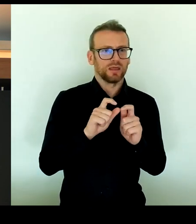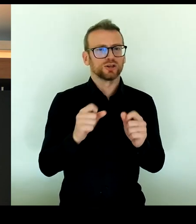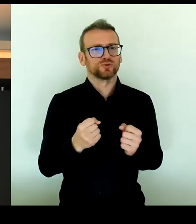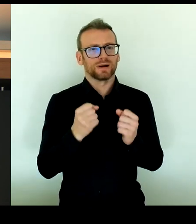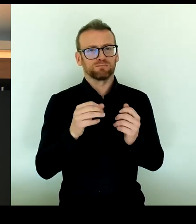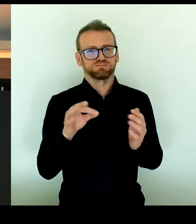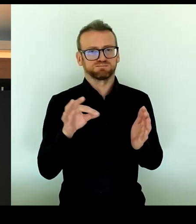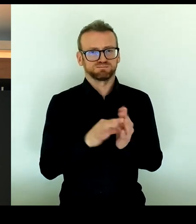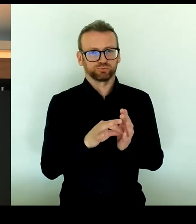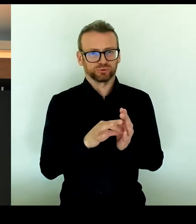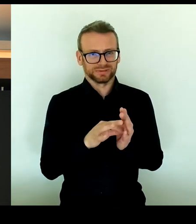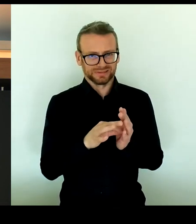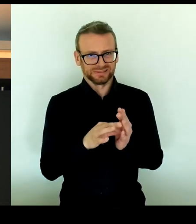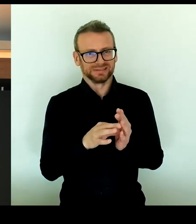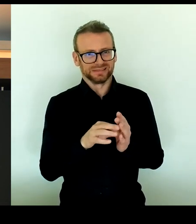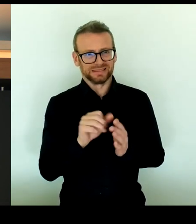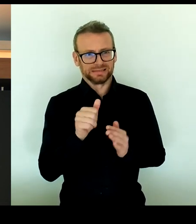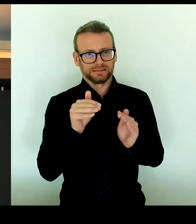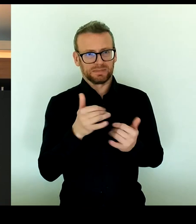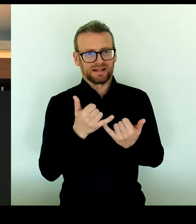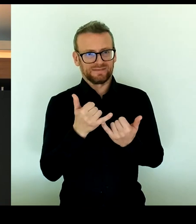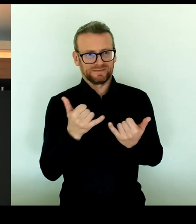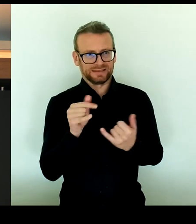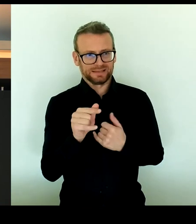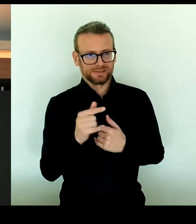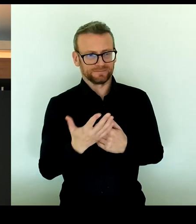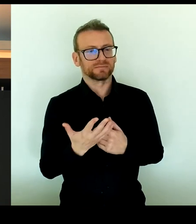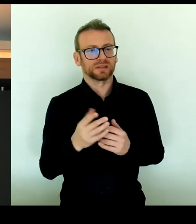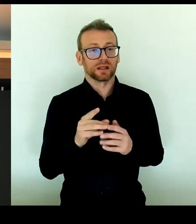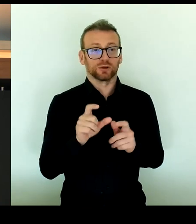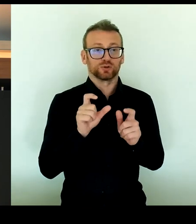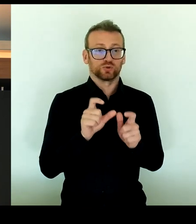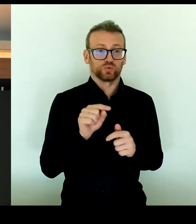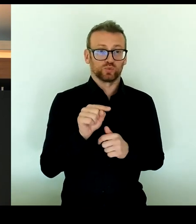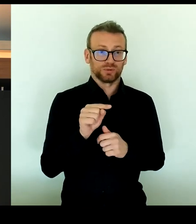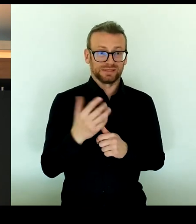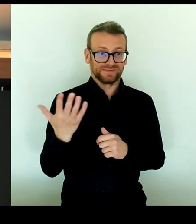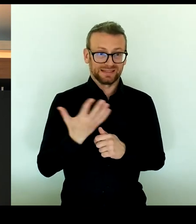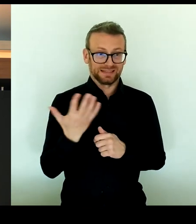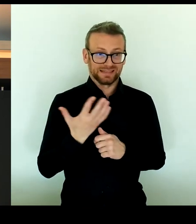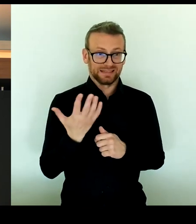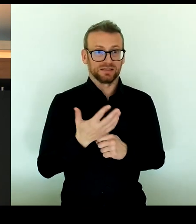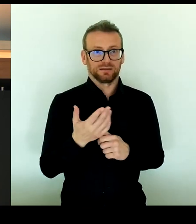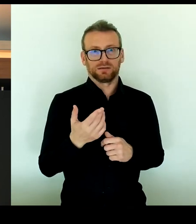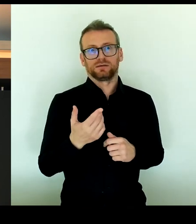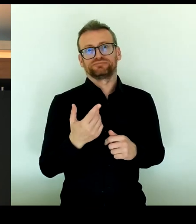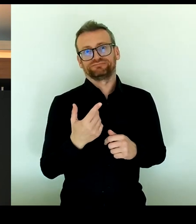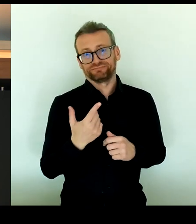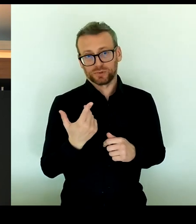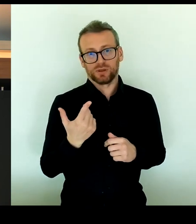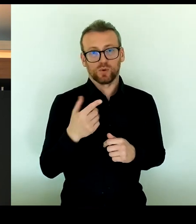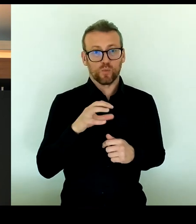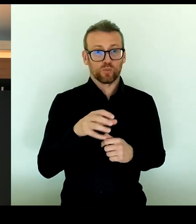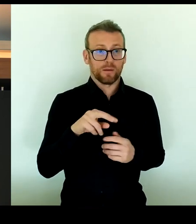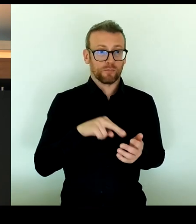Kanäle diese personenbezogenen Daten abgeflossen sein könnten. Und Herr Lehmann, wenn Sie gerade